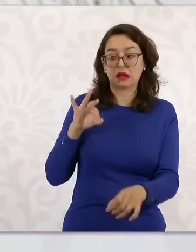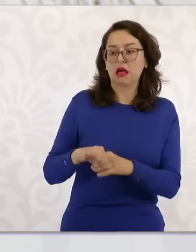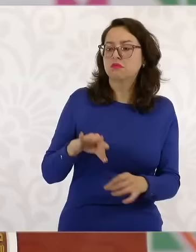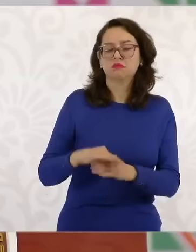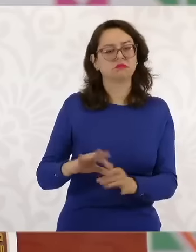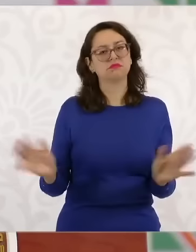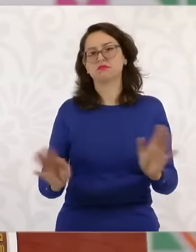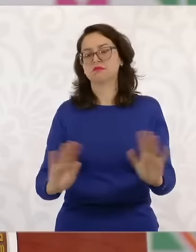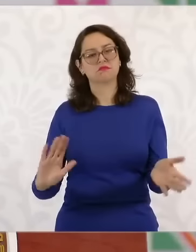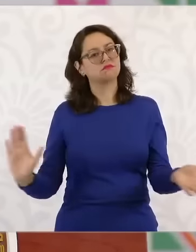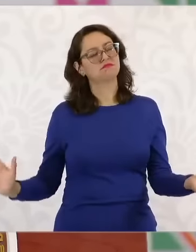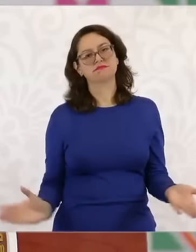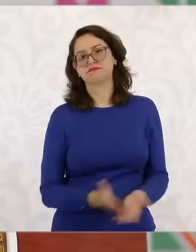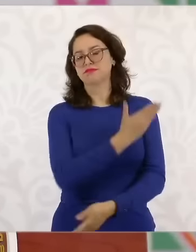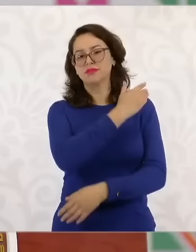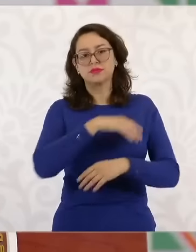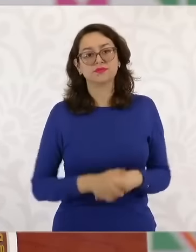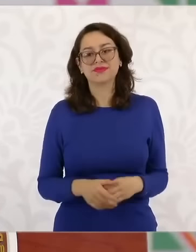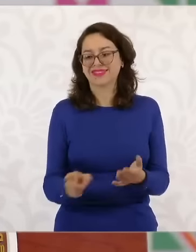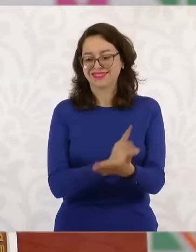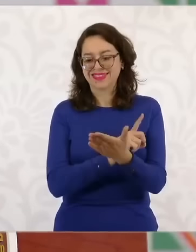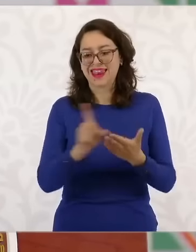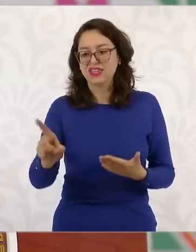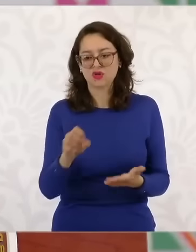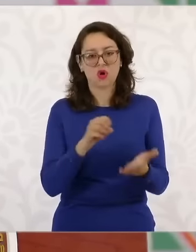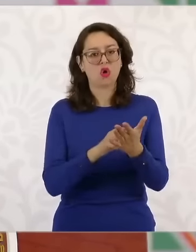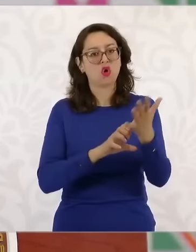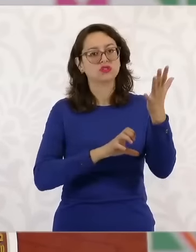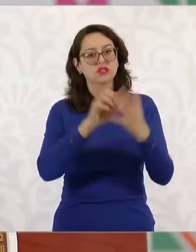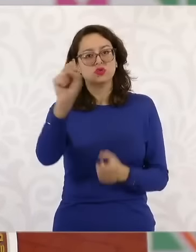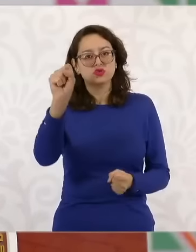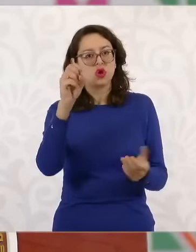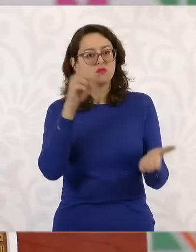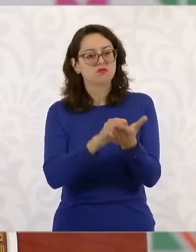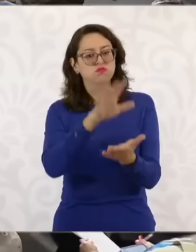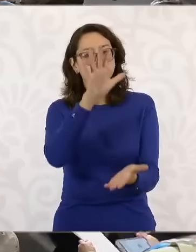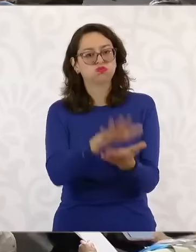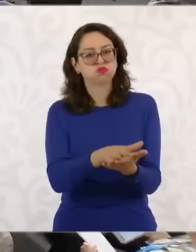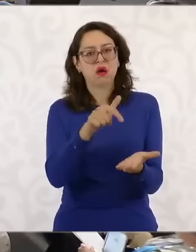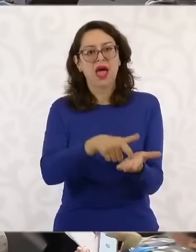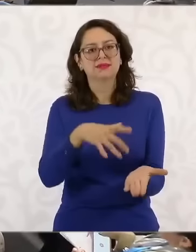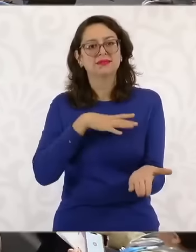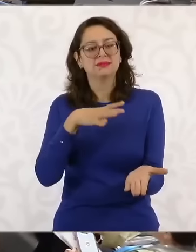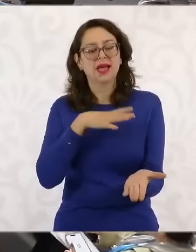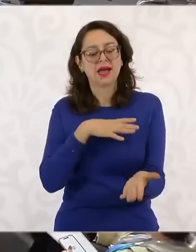que le daban al pueblo. Son derechos establecidos en la Constitución. A ningún adulto mayor se le